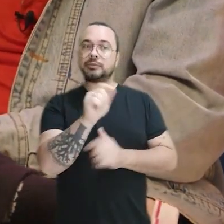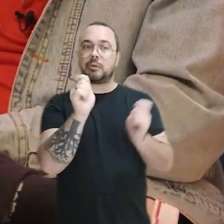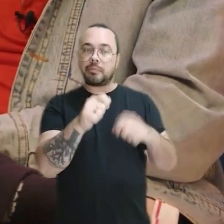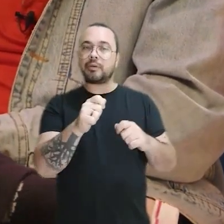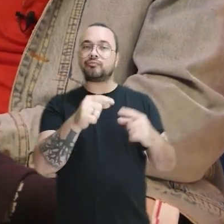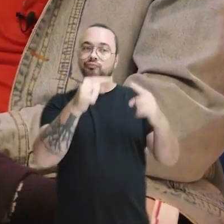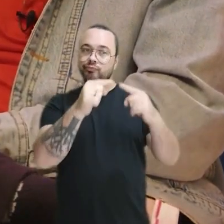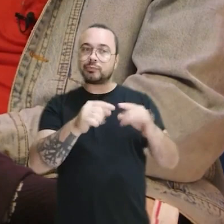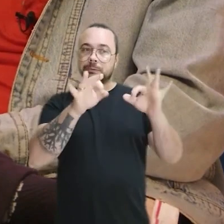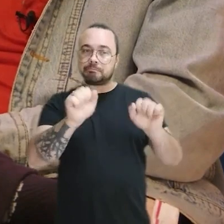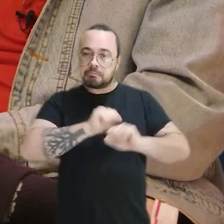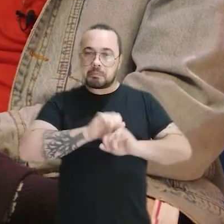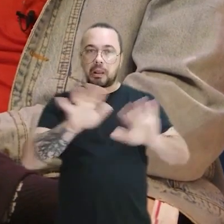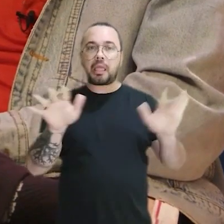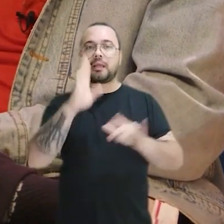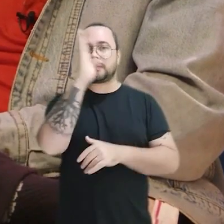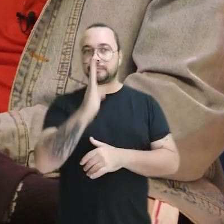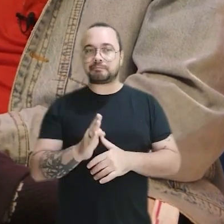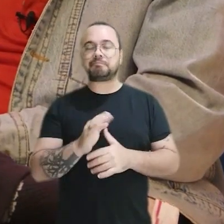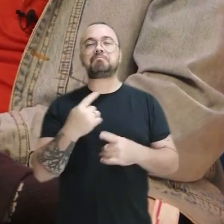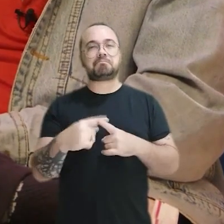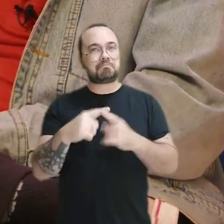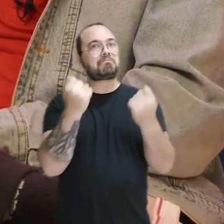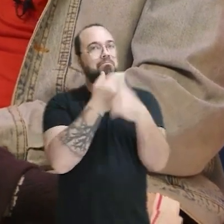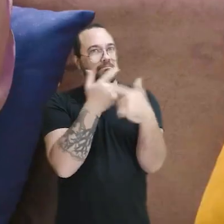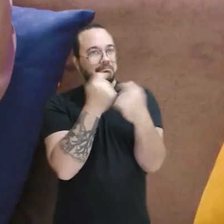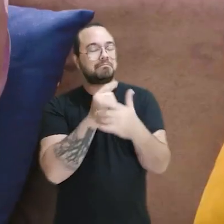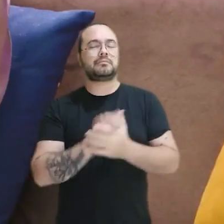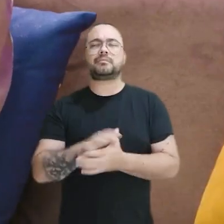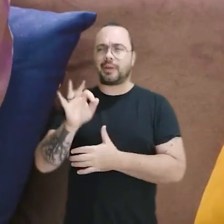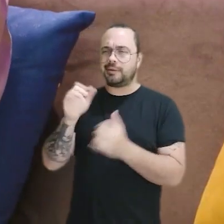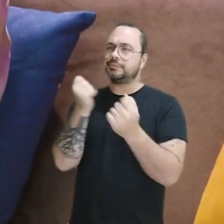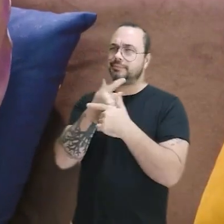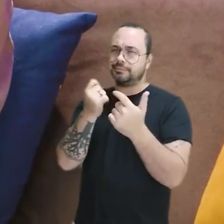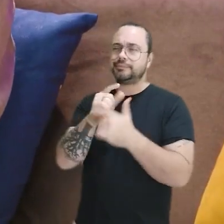assim, nacional, porque é muito engraçado. Não, é muito engraçado. A gente tá com esse conteúdo,